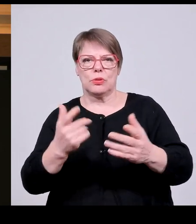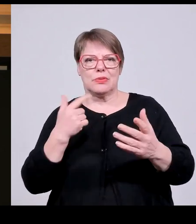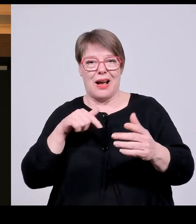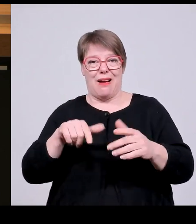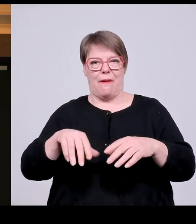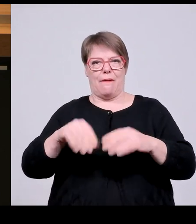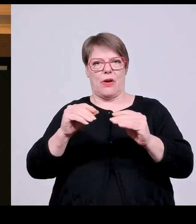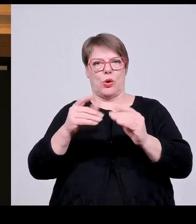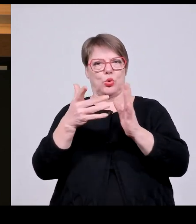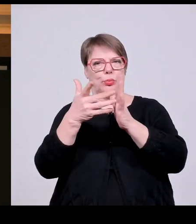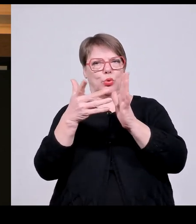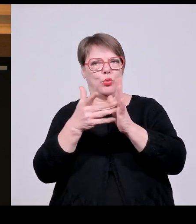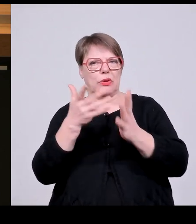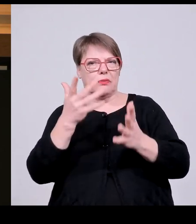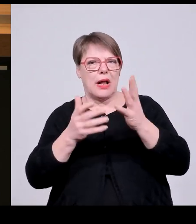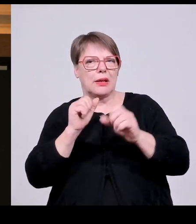von Klima- und Denkmalschutz.